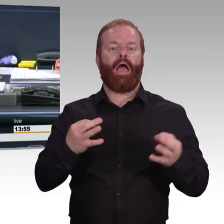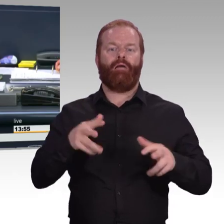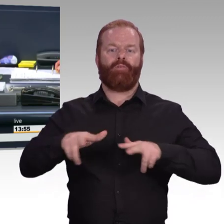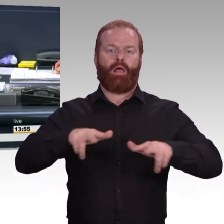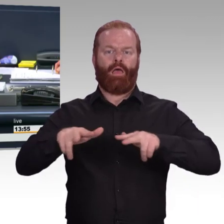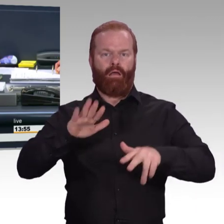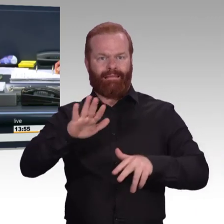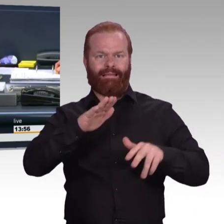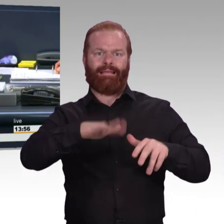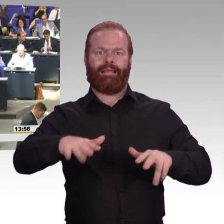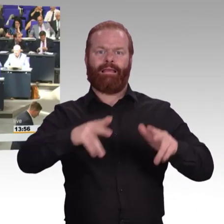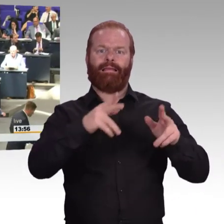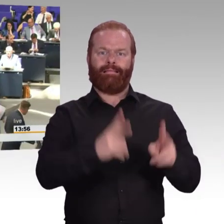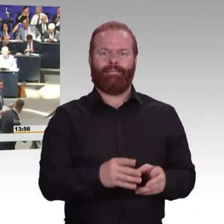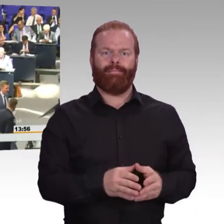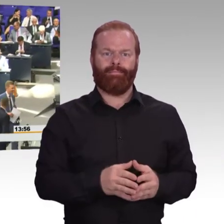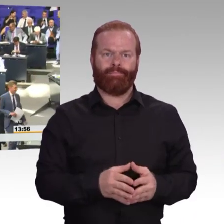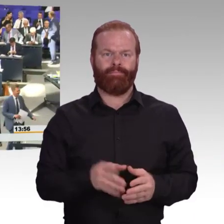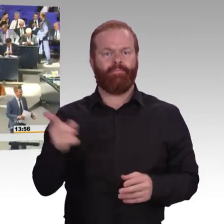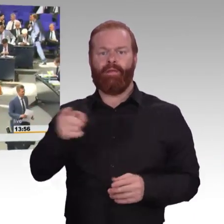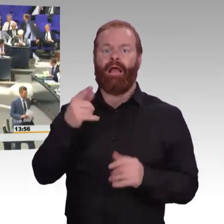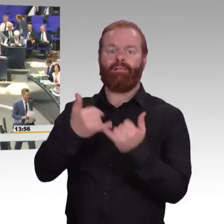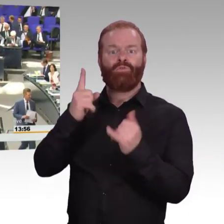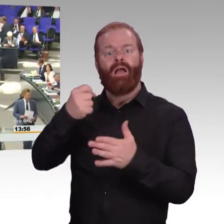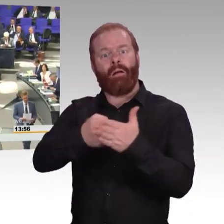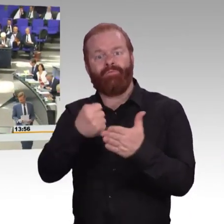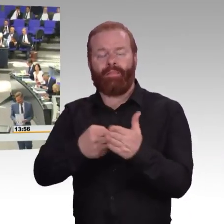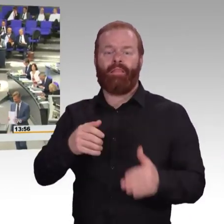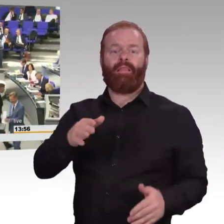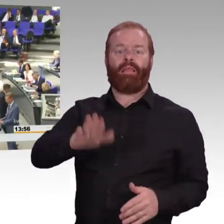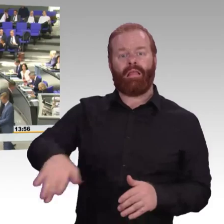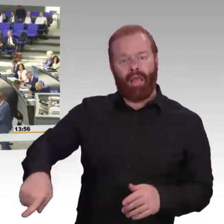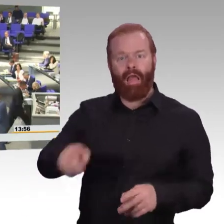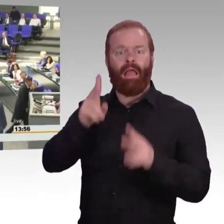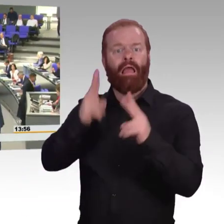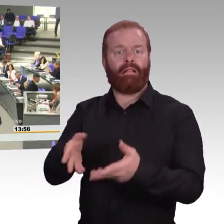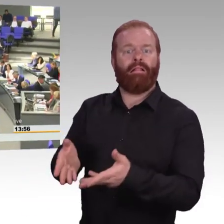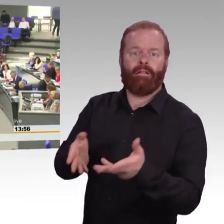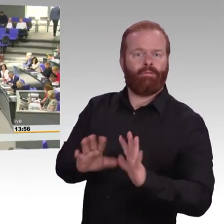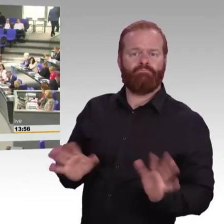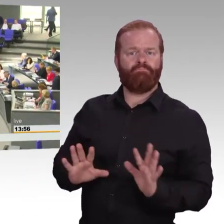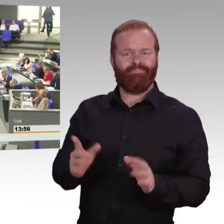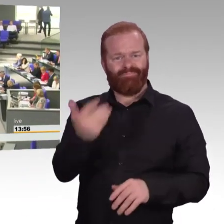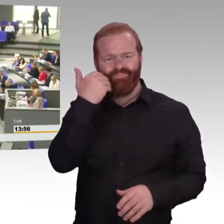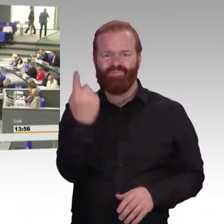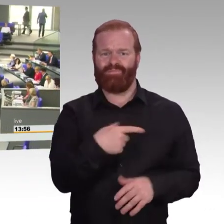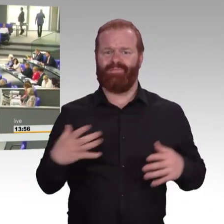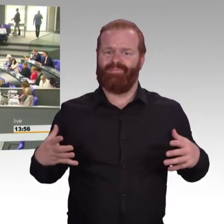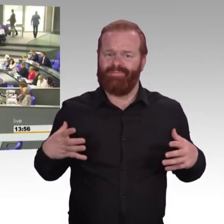für die FDP-Fraktion. (Beifall)